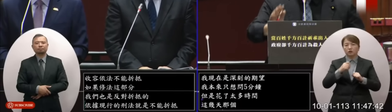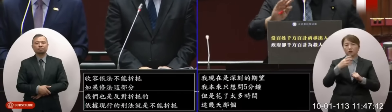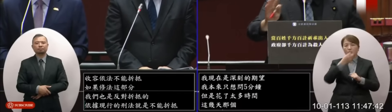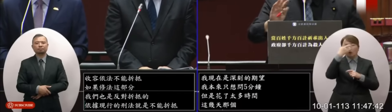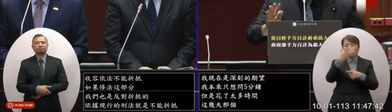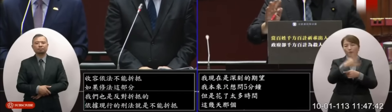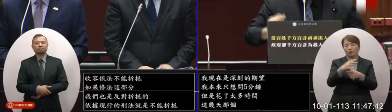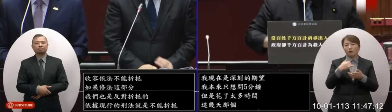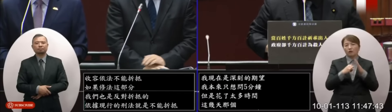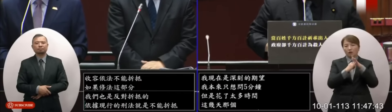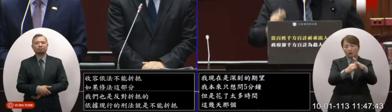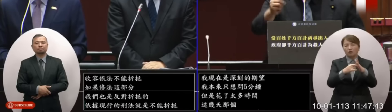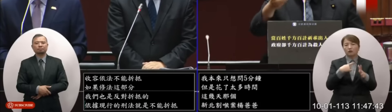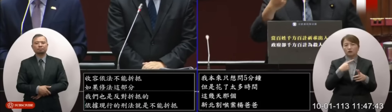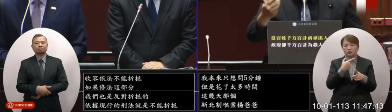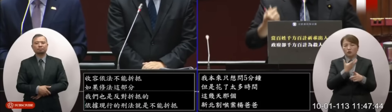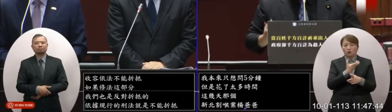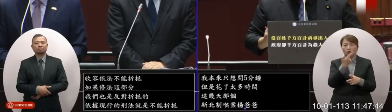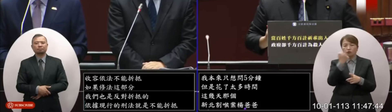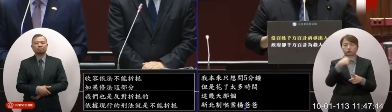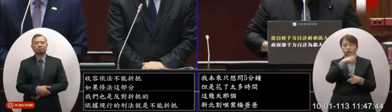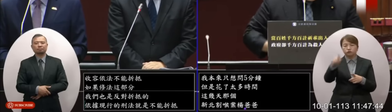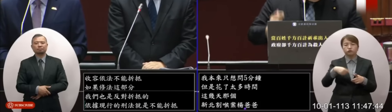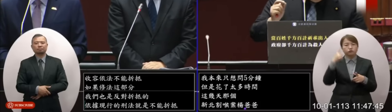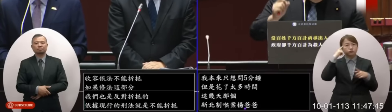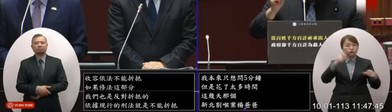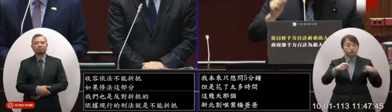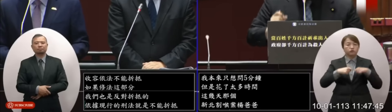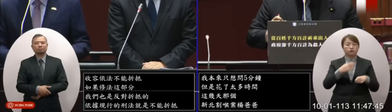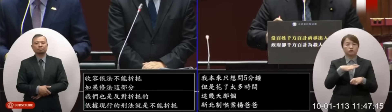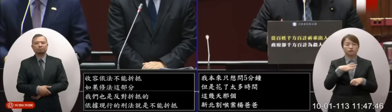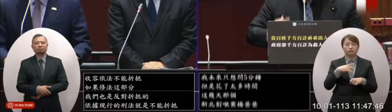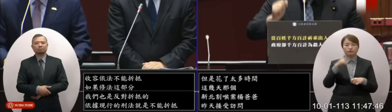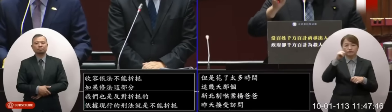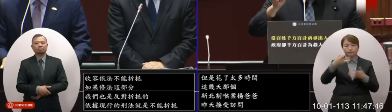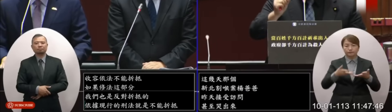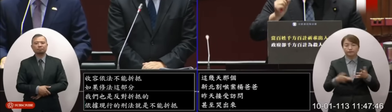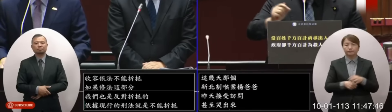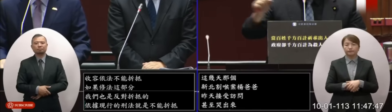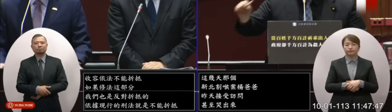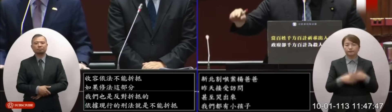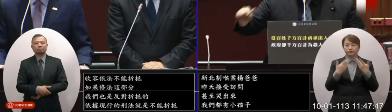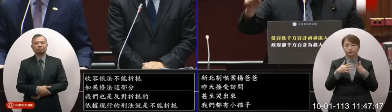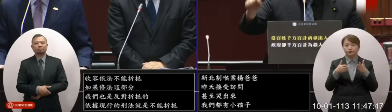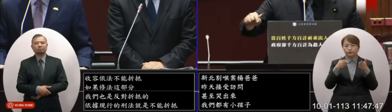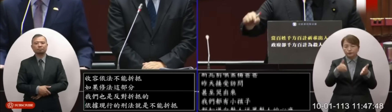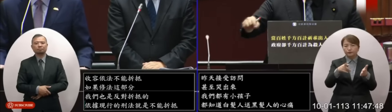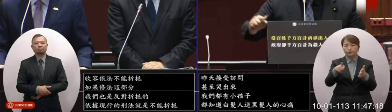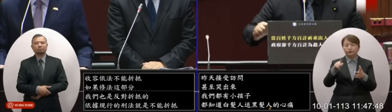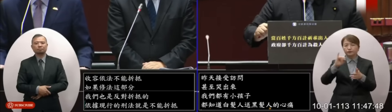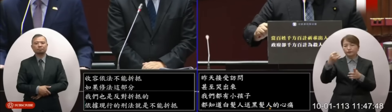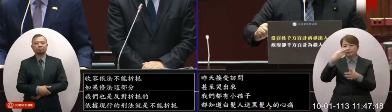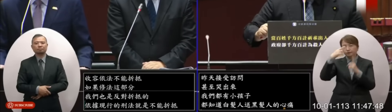那絕對是傷痛欲絕 我們都能夠理解嘛 我希望一件事情 不要對這些被害者的家屬